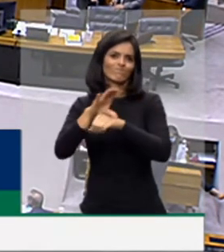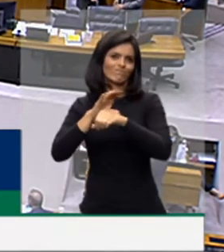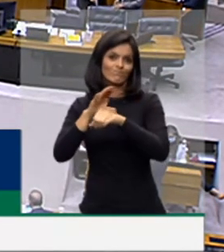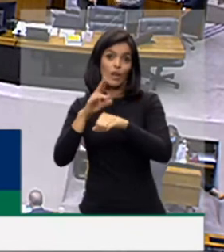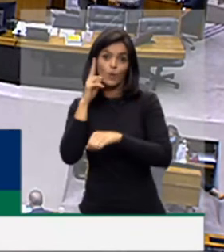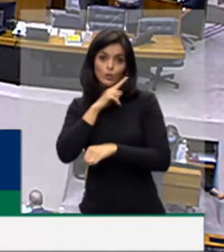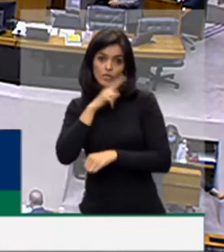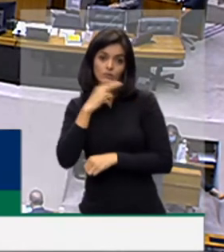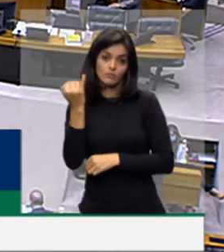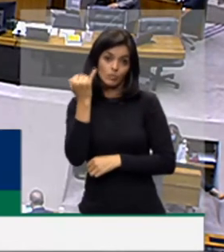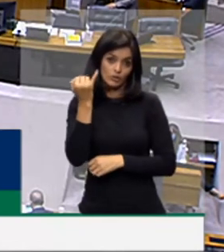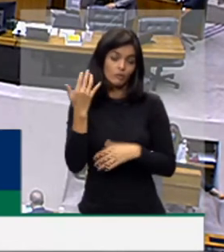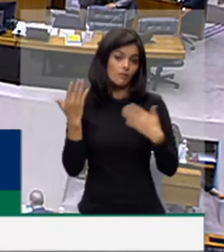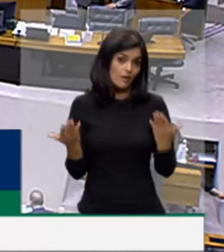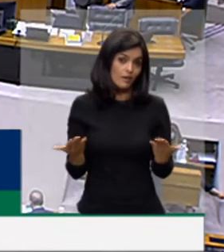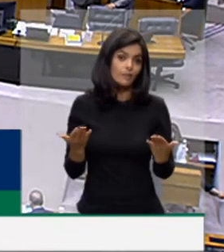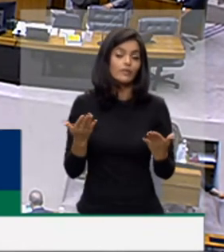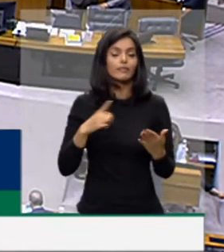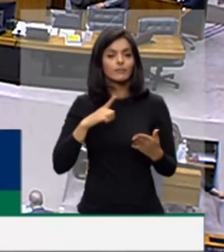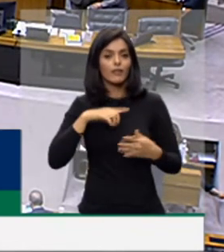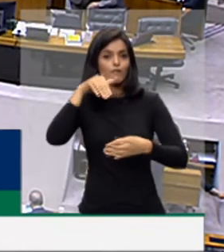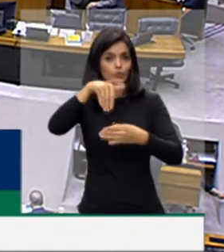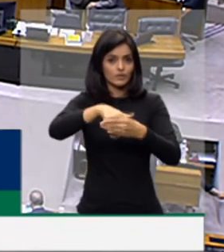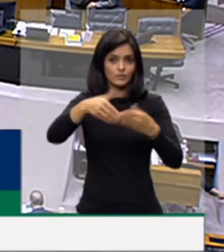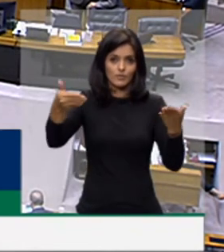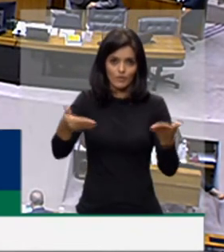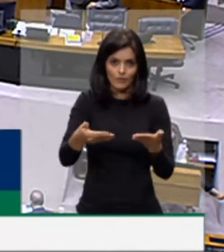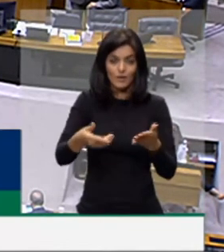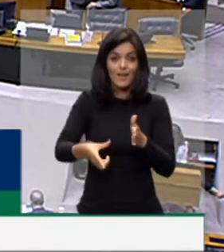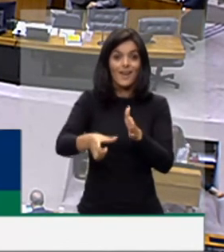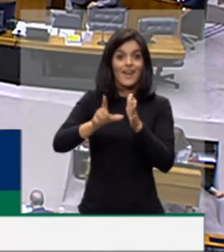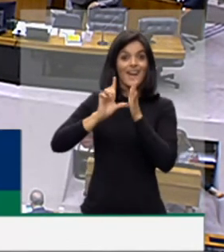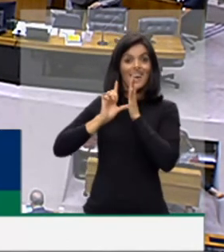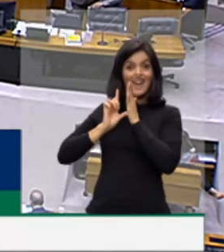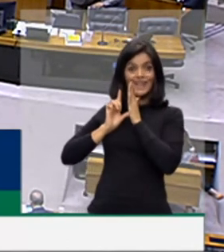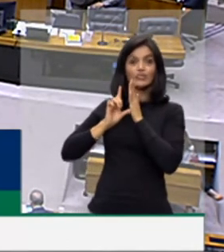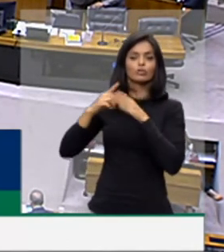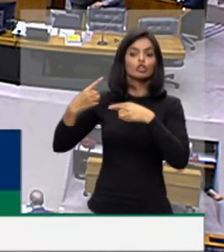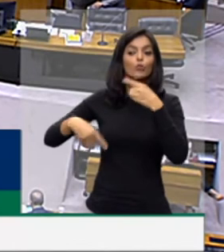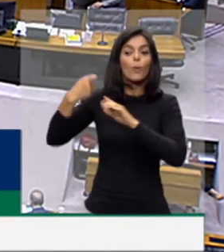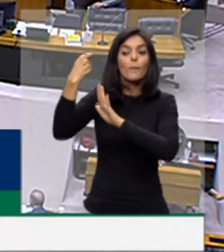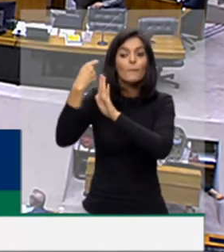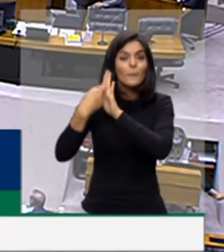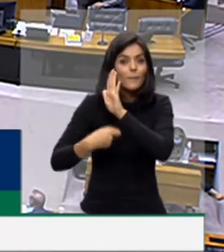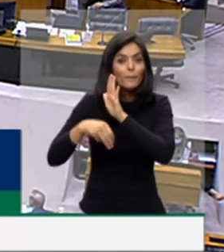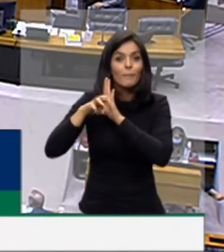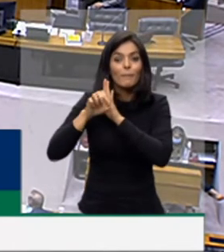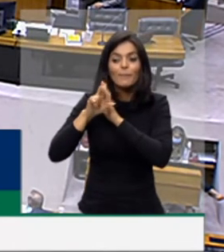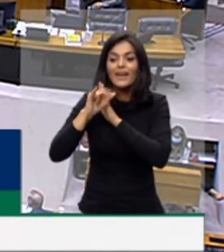DEPUTADOS APROVARAM, A MAIORIA AGORA SÃO OS ITENS QUE CONSIDERAM QUE NÃO ATENDEM AOS PRESSUPOSTOS CONSTITUCIONAIS, AQUELES DE URGÊNCIA E RELEVÂNCIA, E AÍ